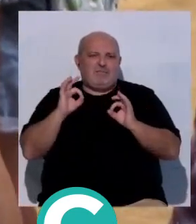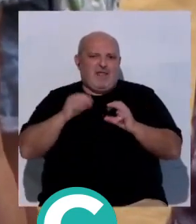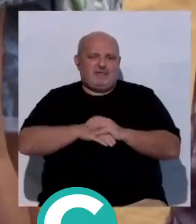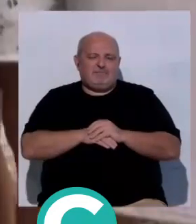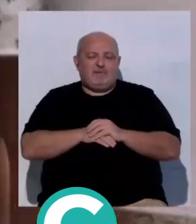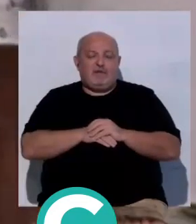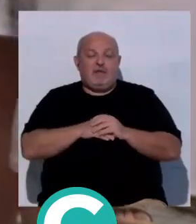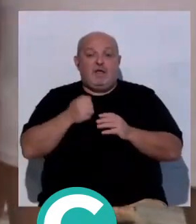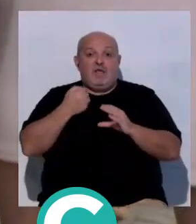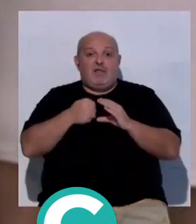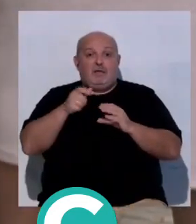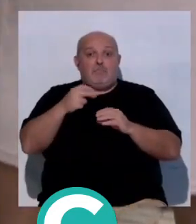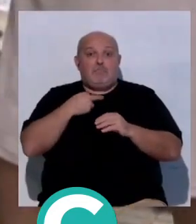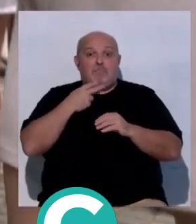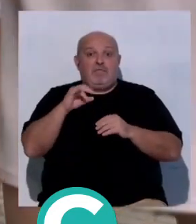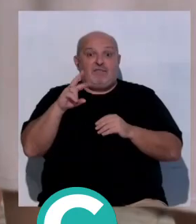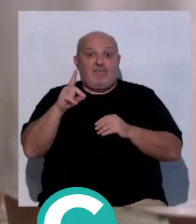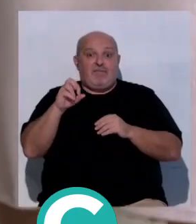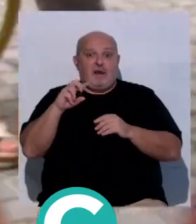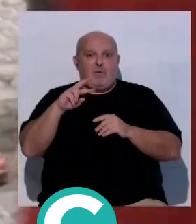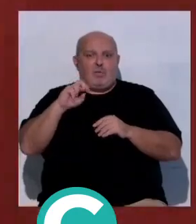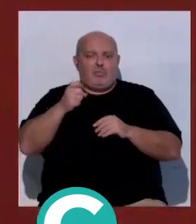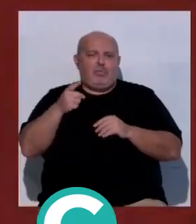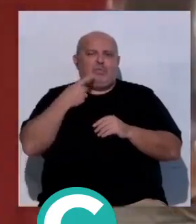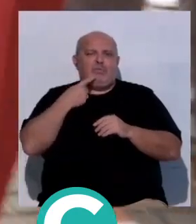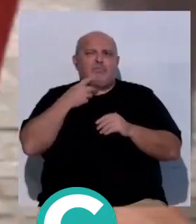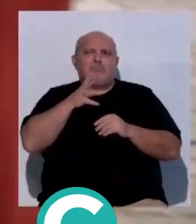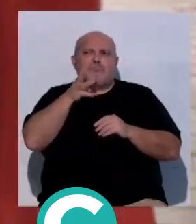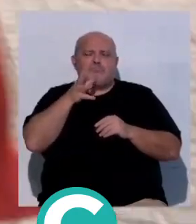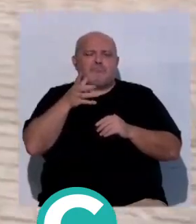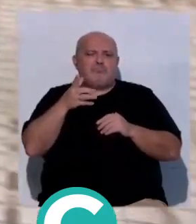desde adelante su portavoz David de la cruz ha explicado las razones que les mueven a defender